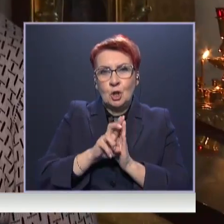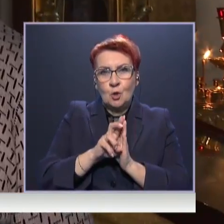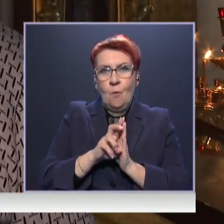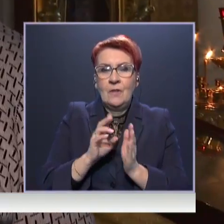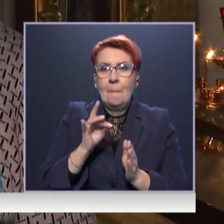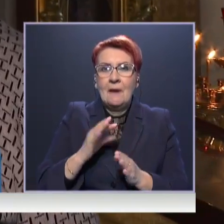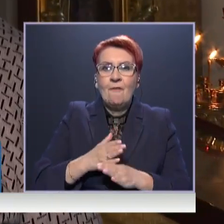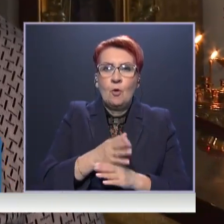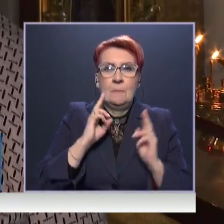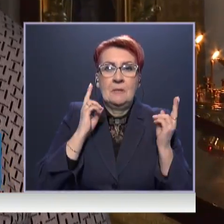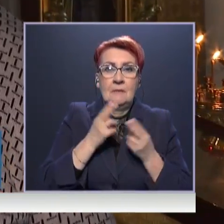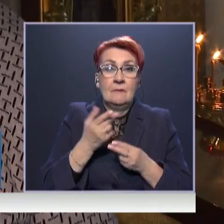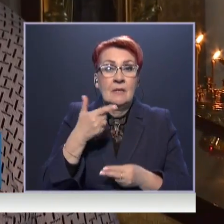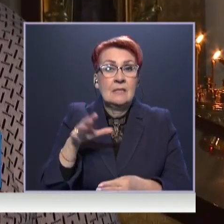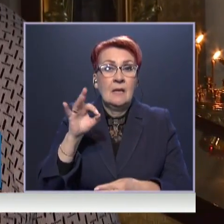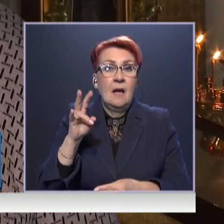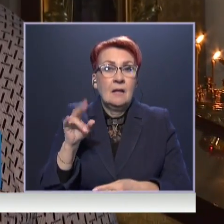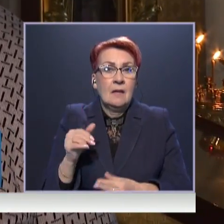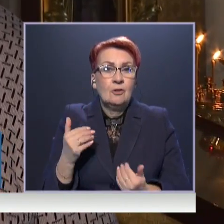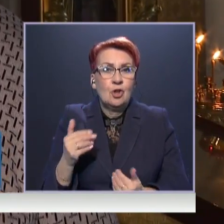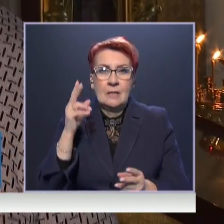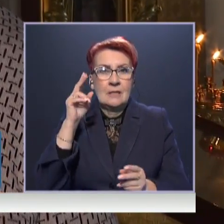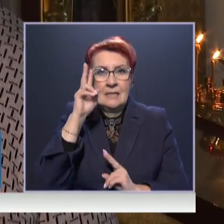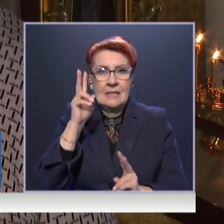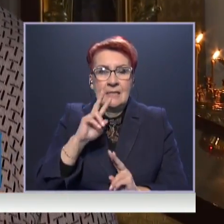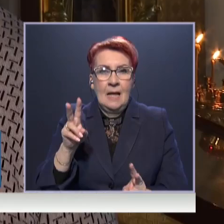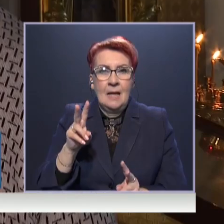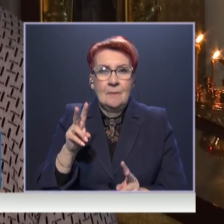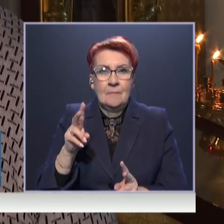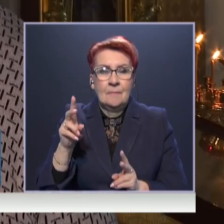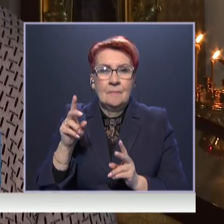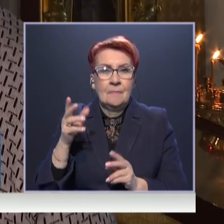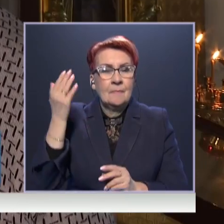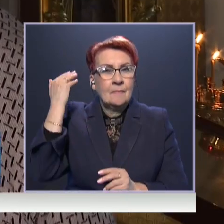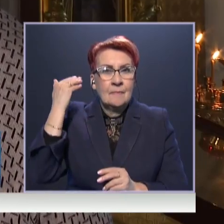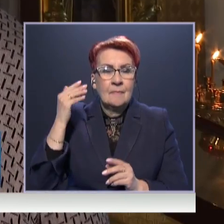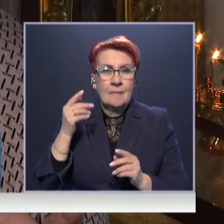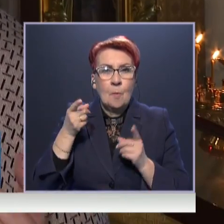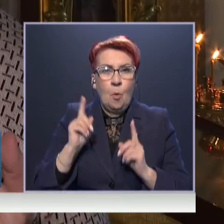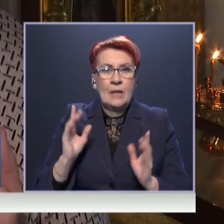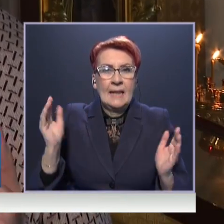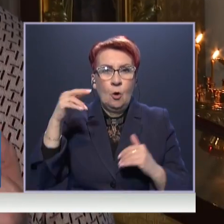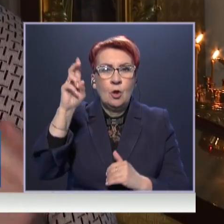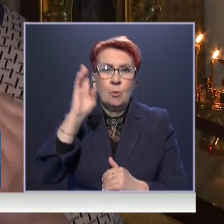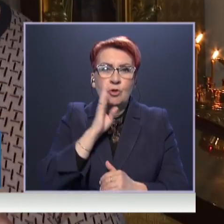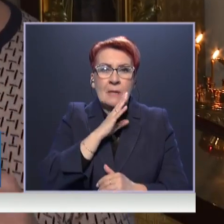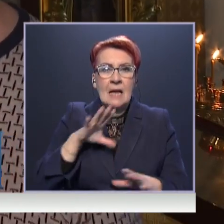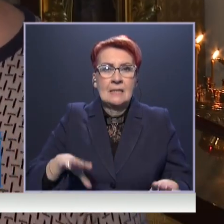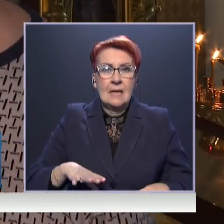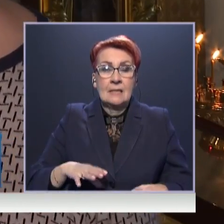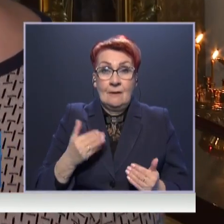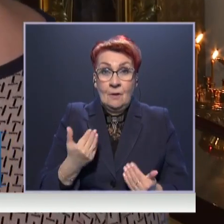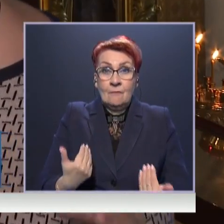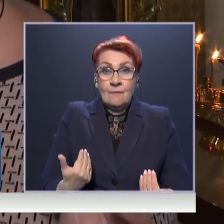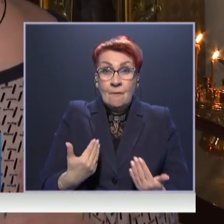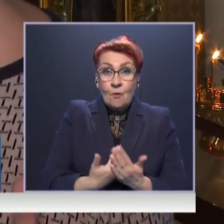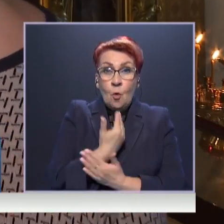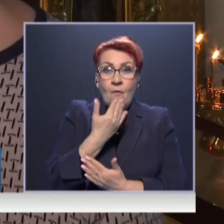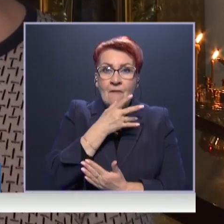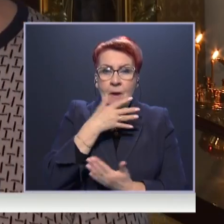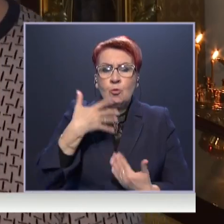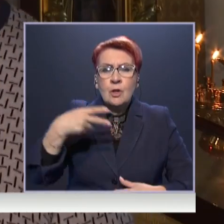[музыка] в уже в Новое время уже в двухтысячных годах